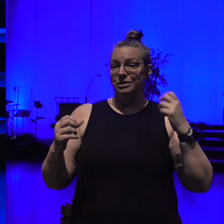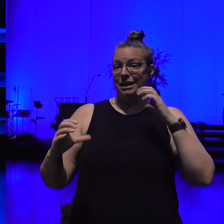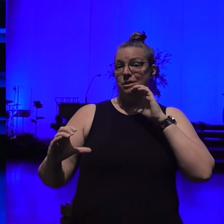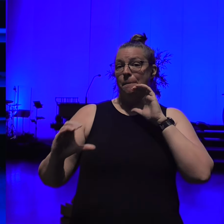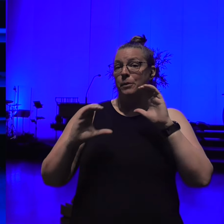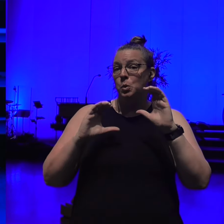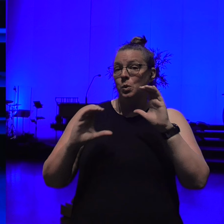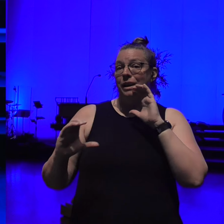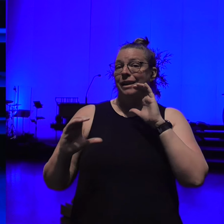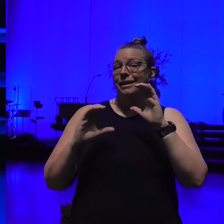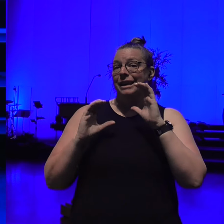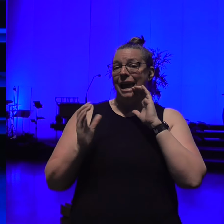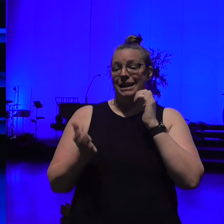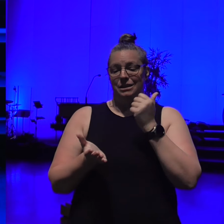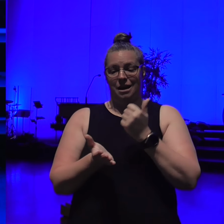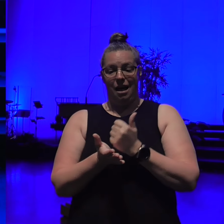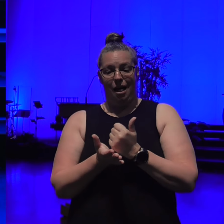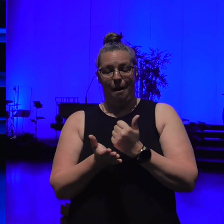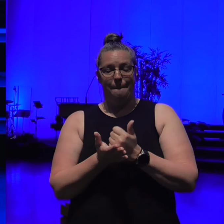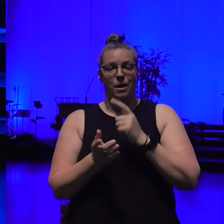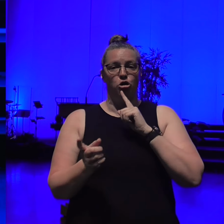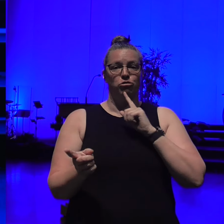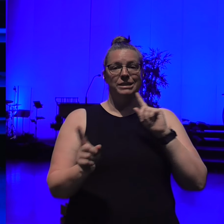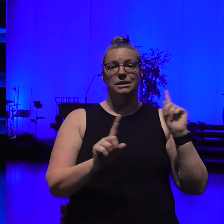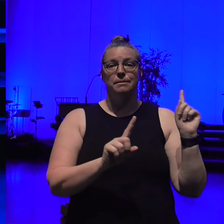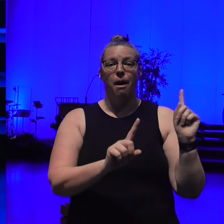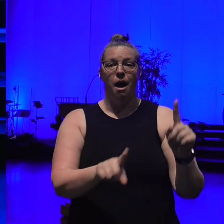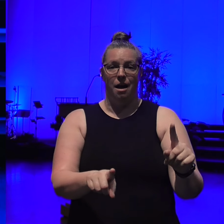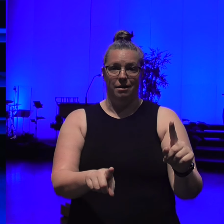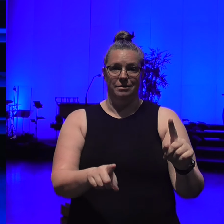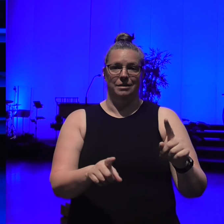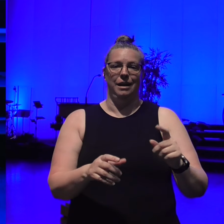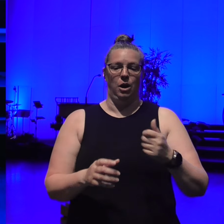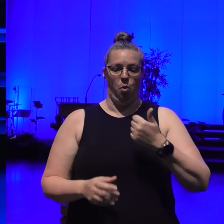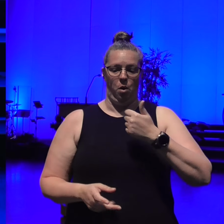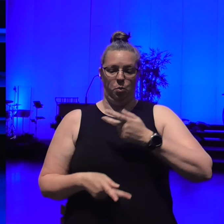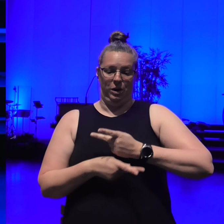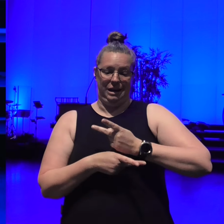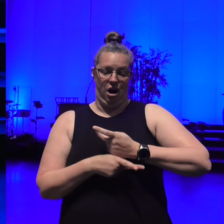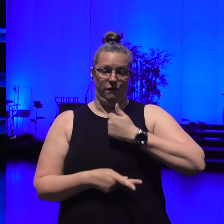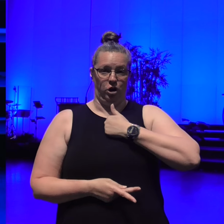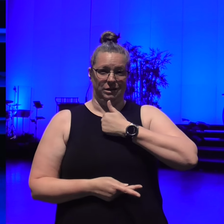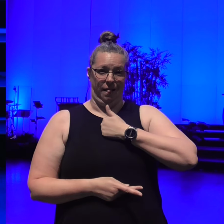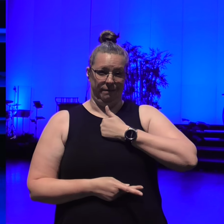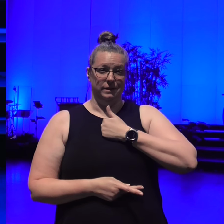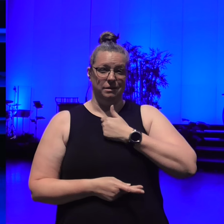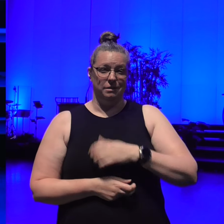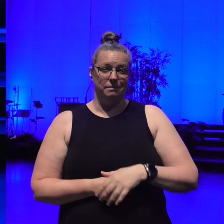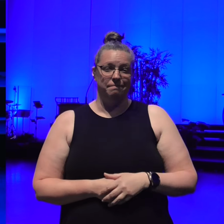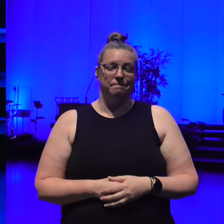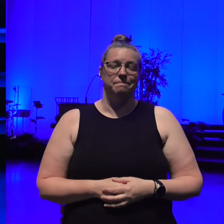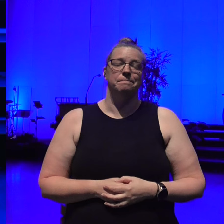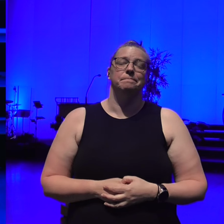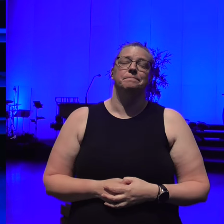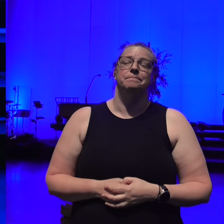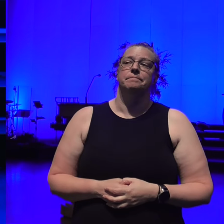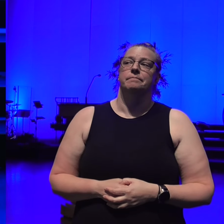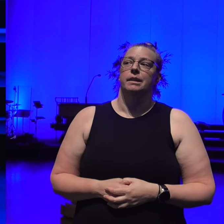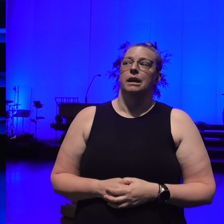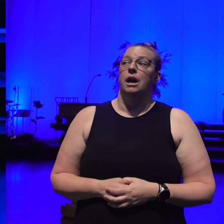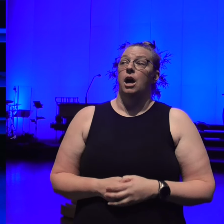para ayudar a responder a cómo para cuidarnos a nosotros mismos cuando estamos en esas heridas Si haces cualquiera de